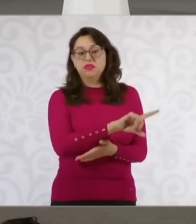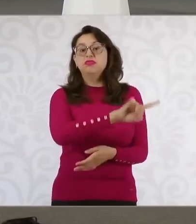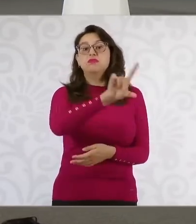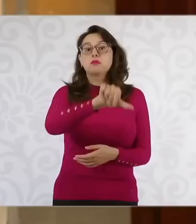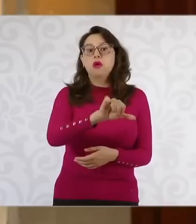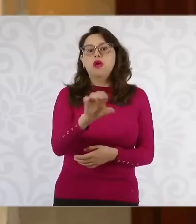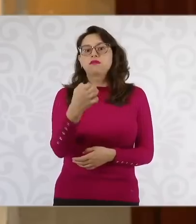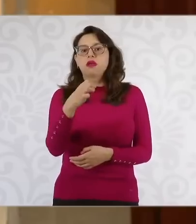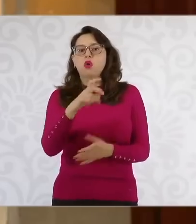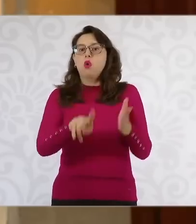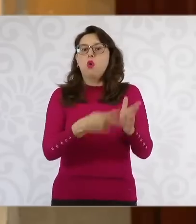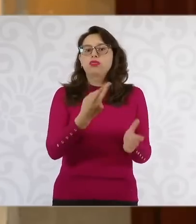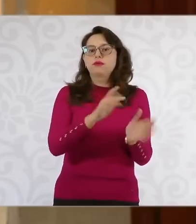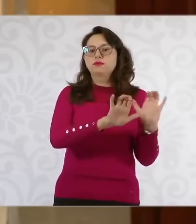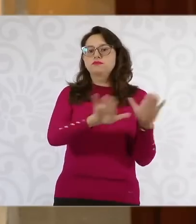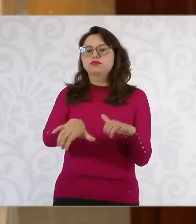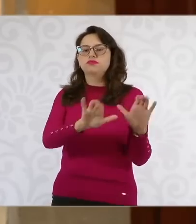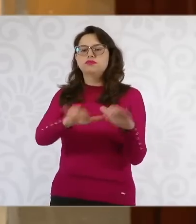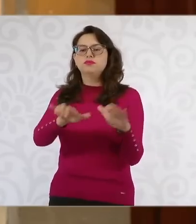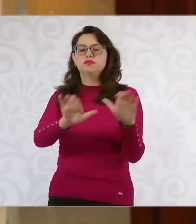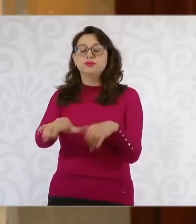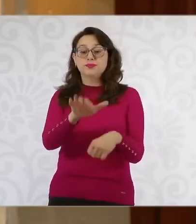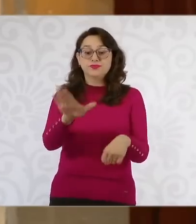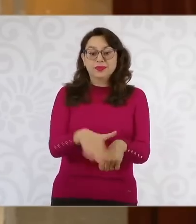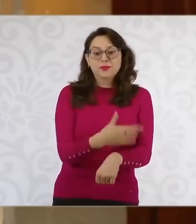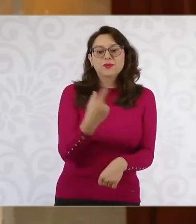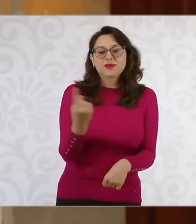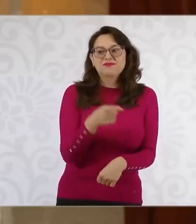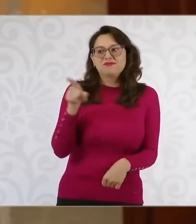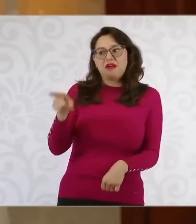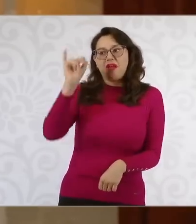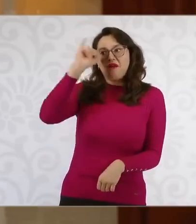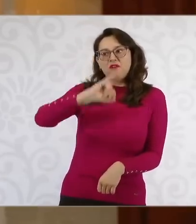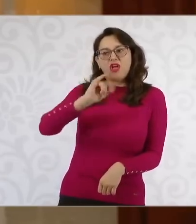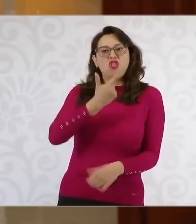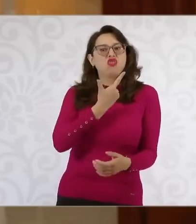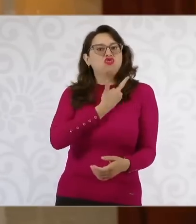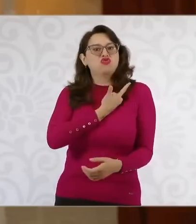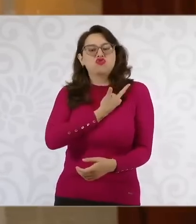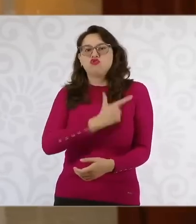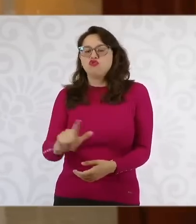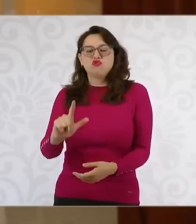Para aguinaldos etcétera etcétera y hay que trabajar en ello pero estamos en los niveles